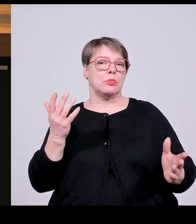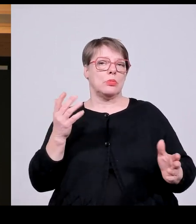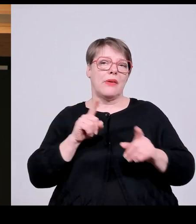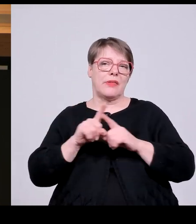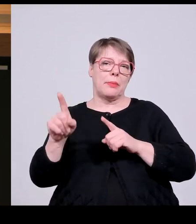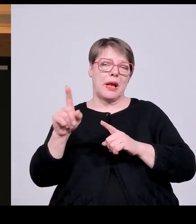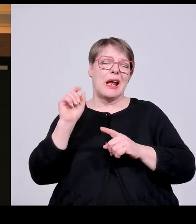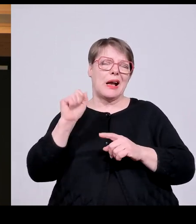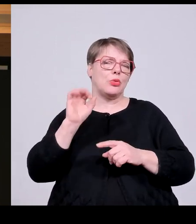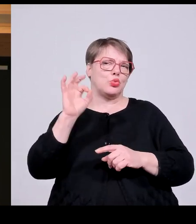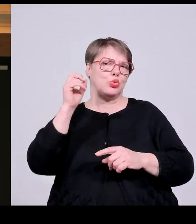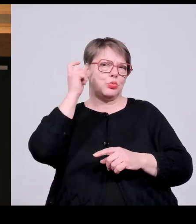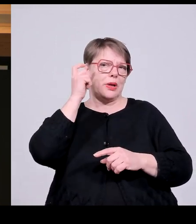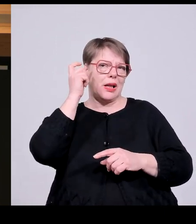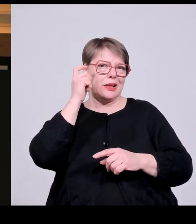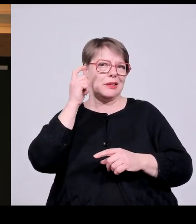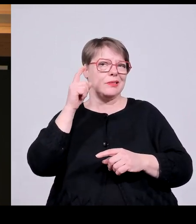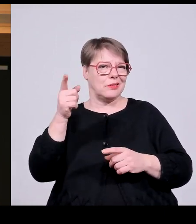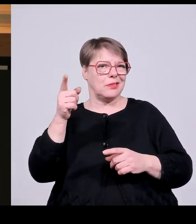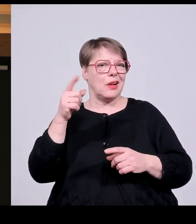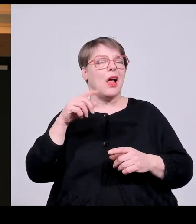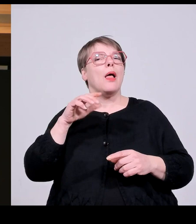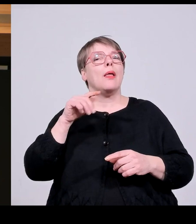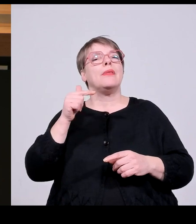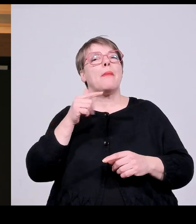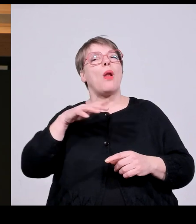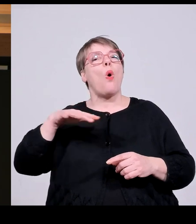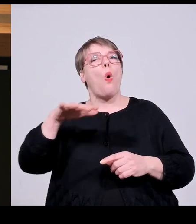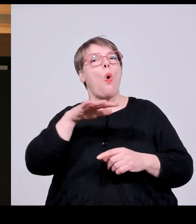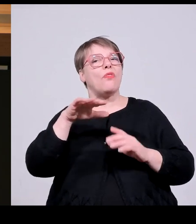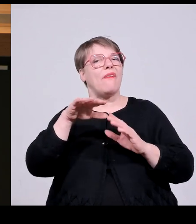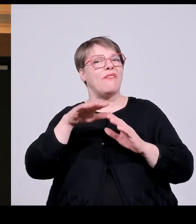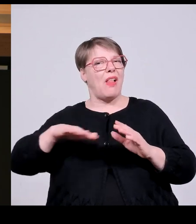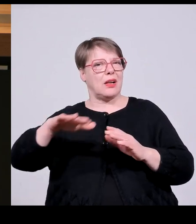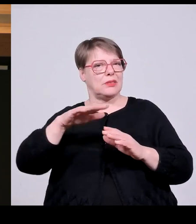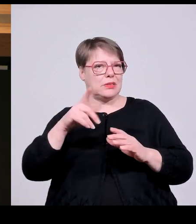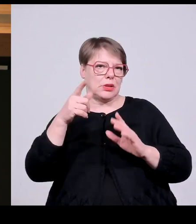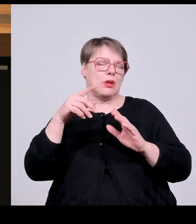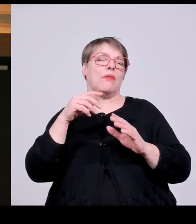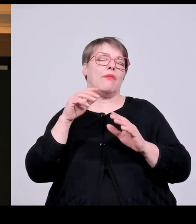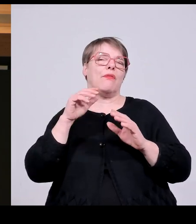in der Hoffnung, keiner sieht genauer hin, der Antrag bringt uns in der Sache weiter. Herzlichen Dank. (Rednerwechsel) (Beifall)